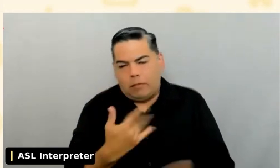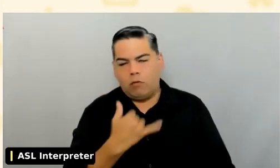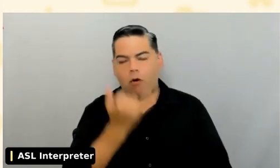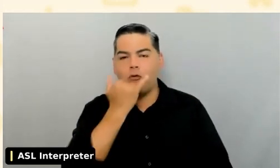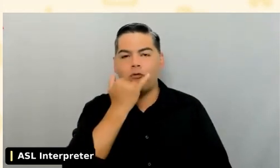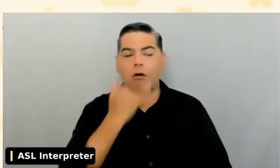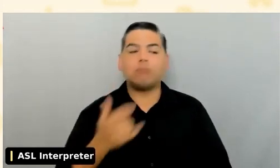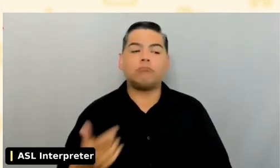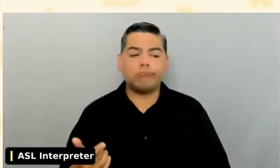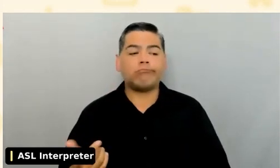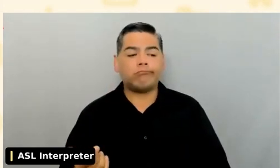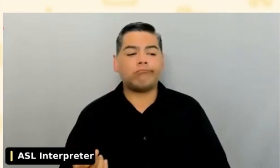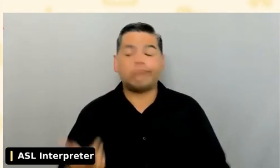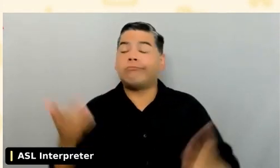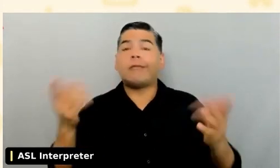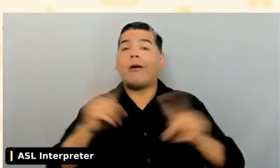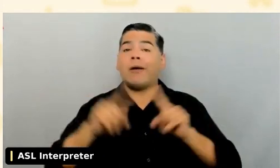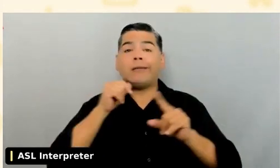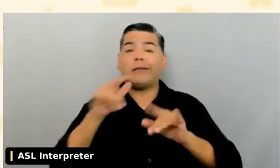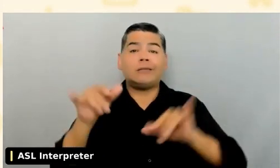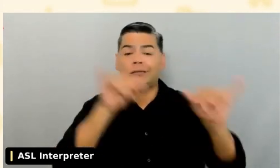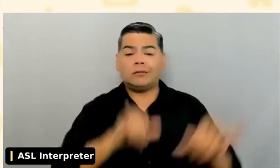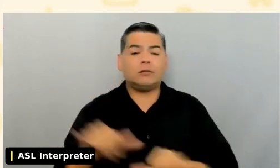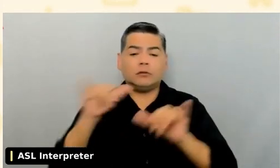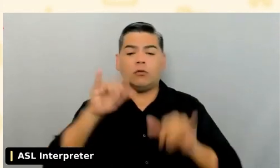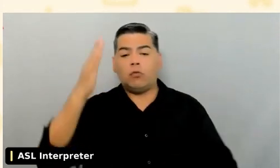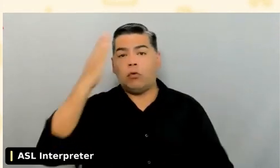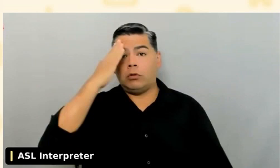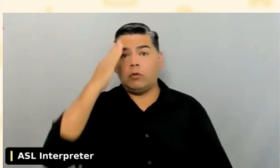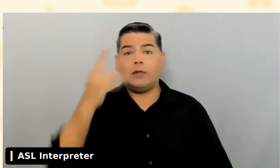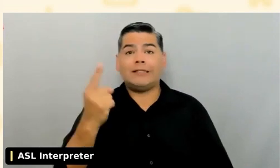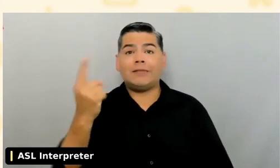Pero no todos sabrán que algo ha sido automatizado